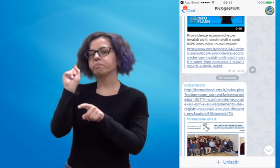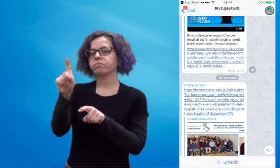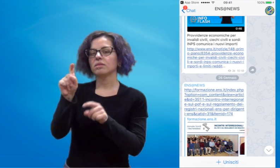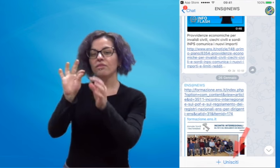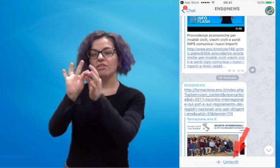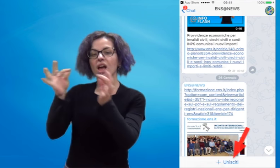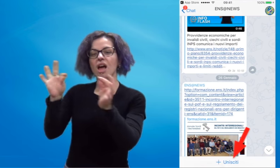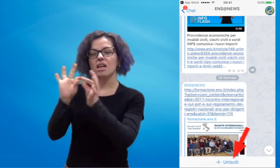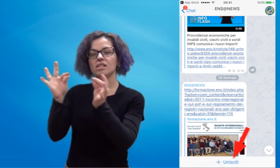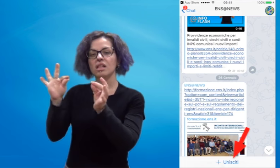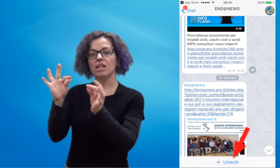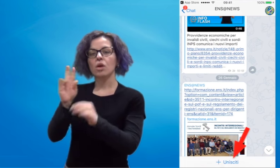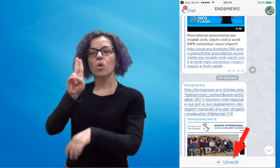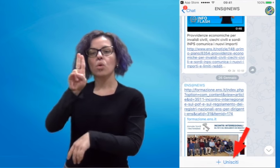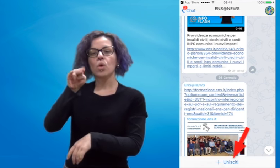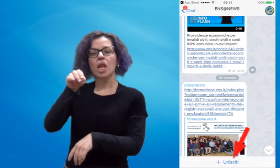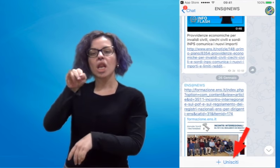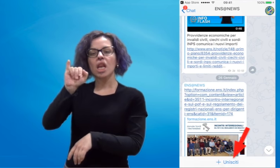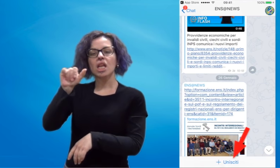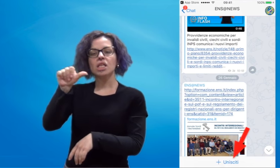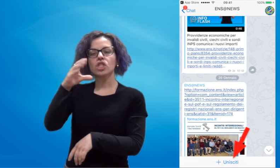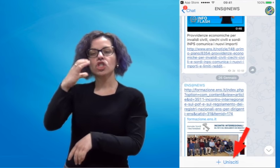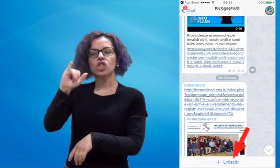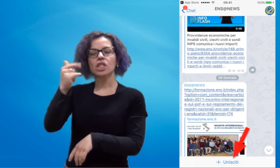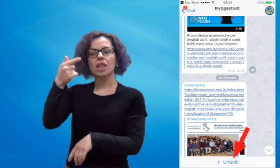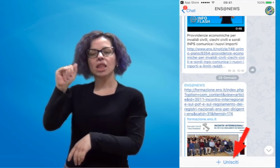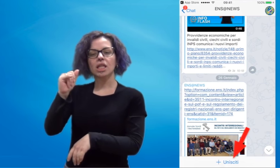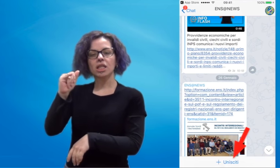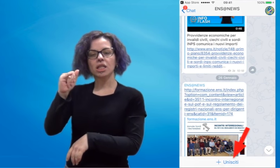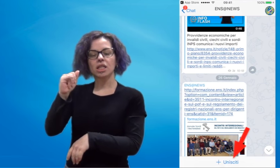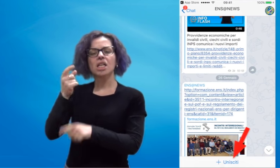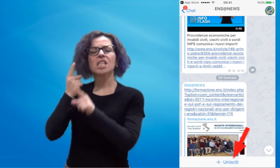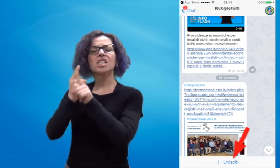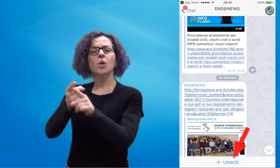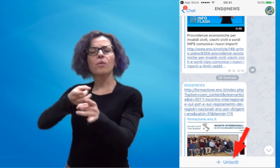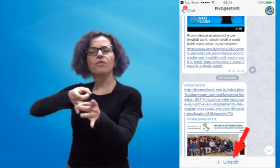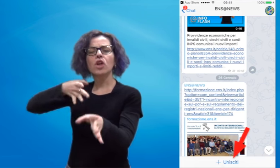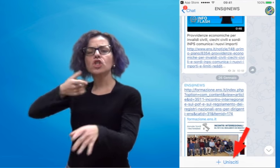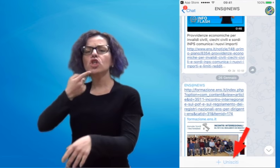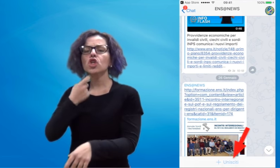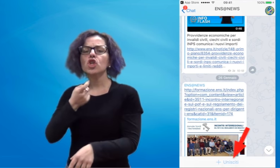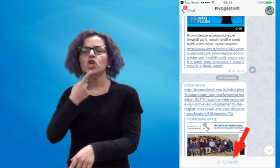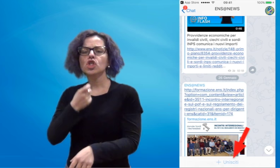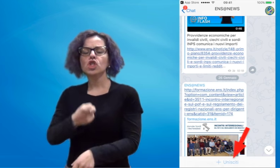Clicca sulla voce unisciti (vedi freccia rossa) per iscriverti al canale.